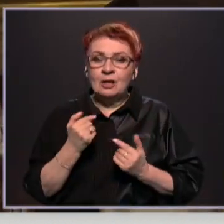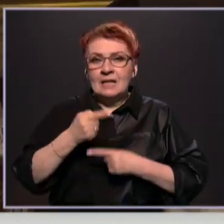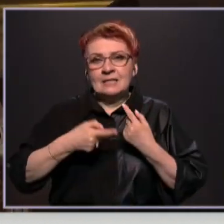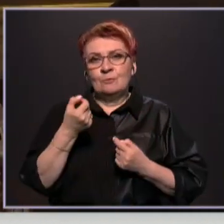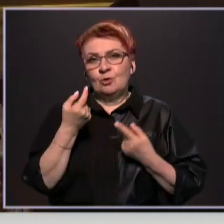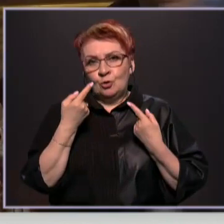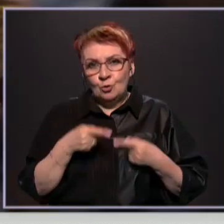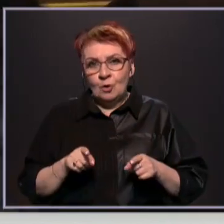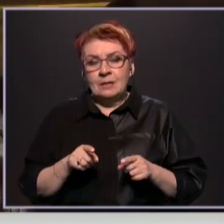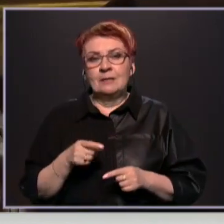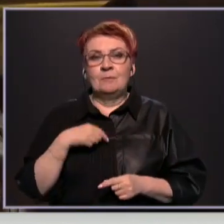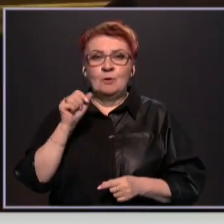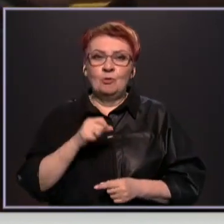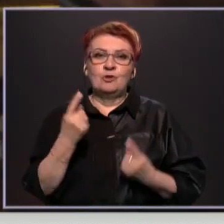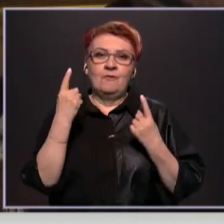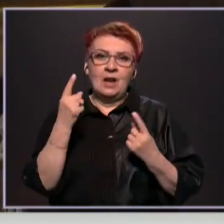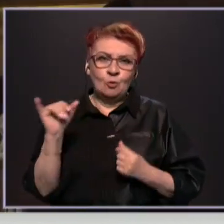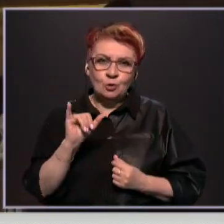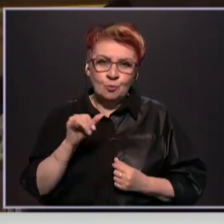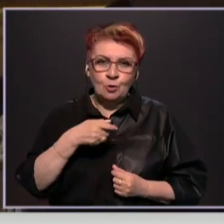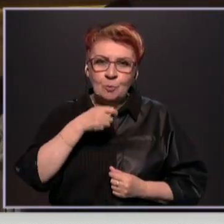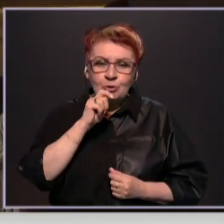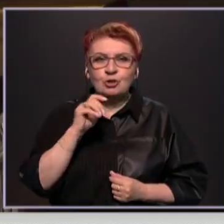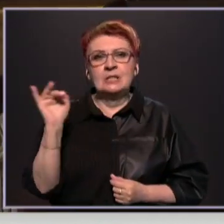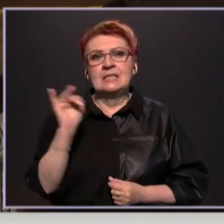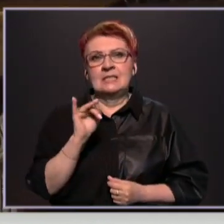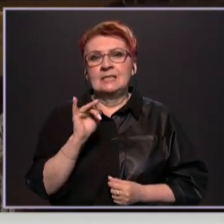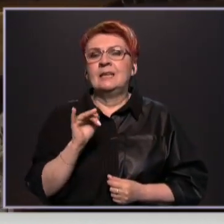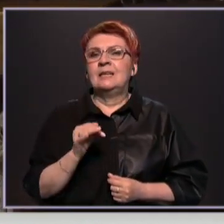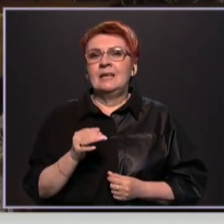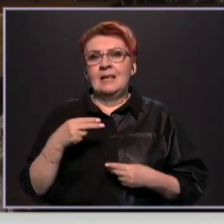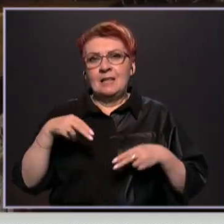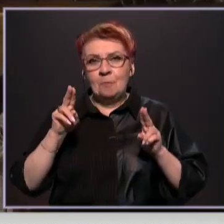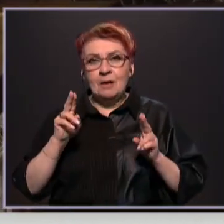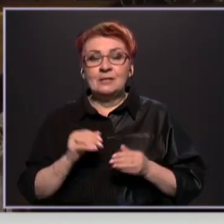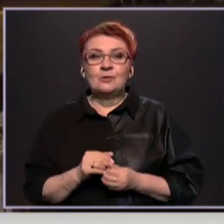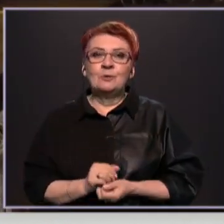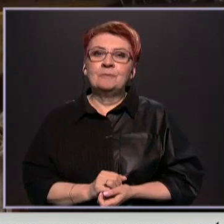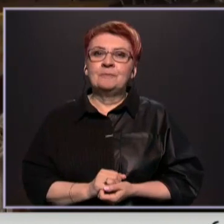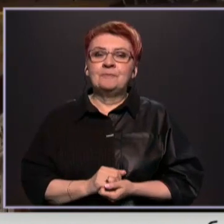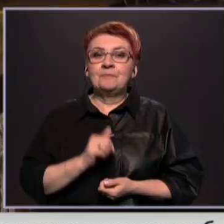Мы надеемся причаститься Великую субботу и на Пасху но воспитаны вечере Литургия Конечно надо